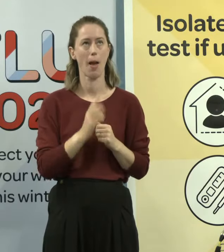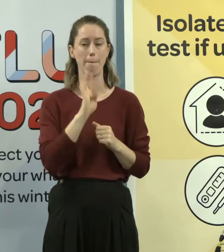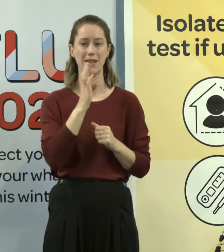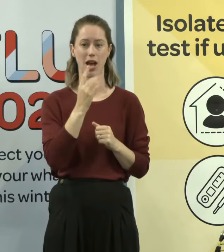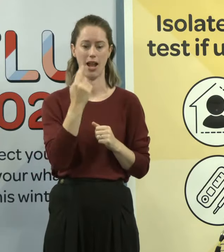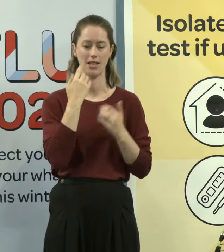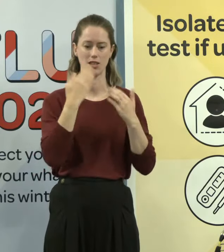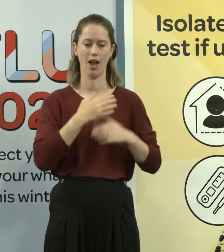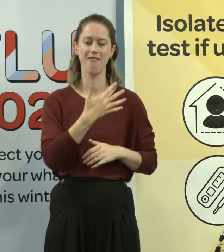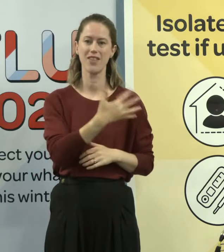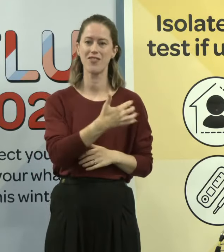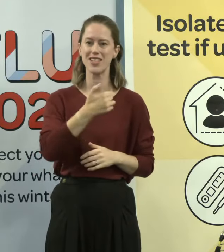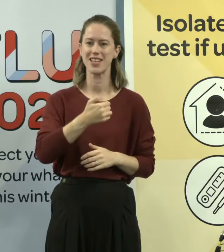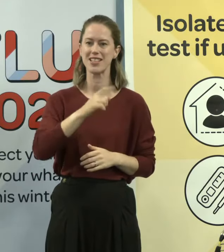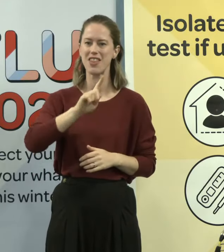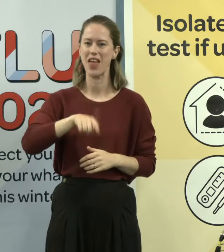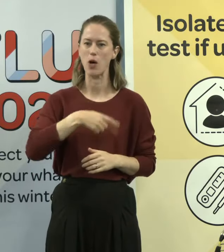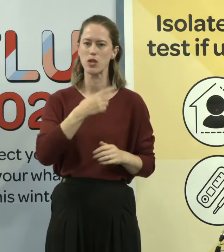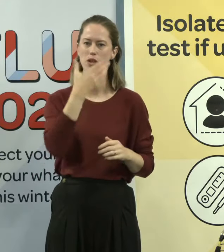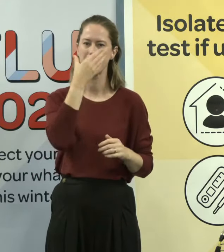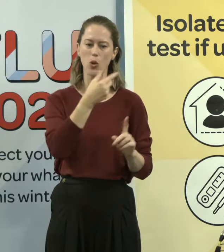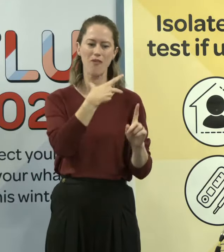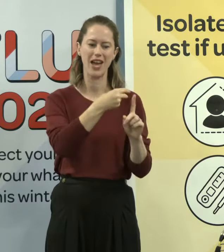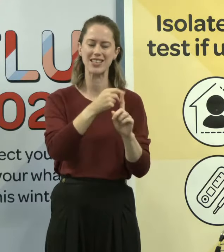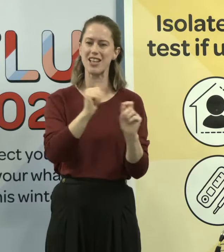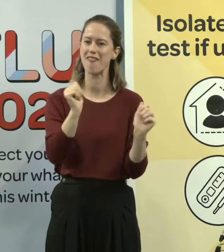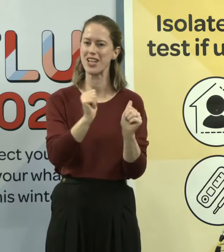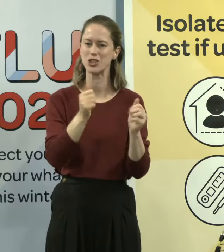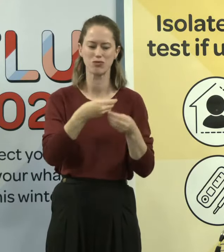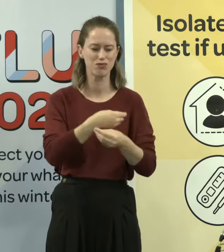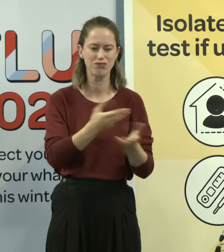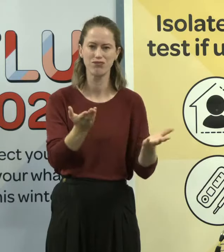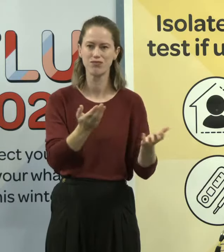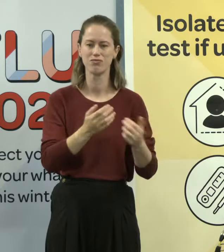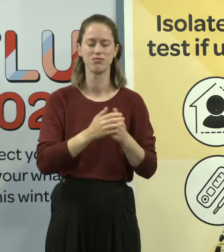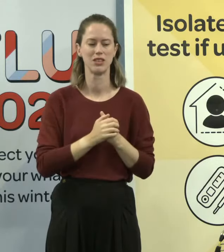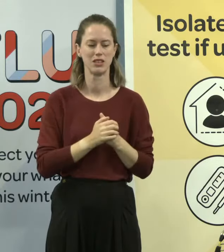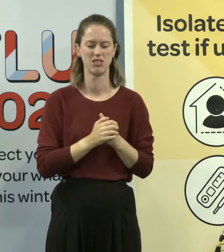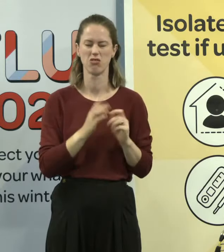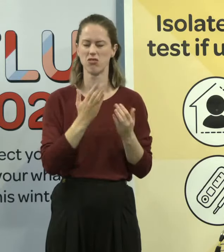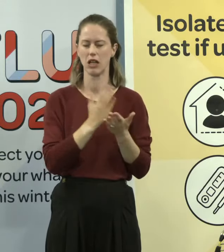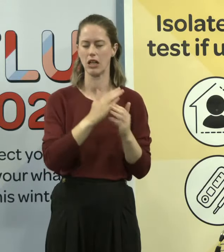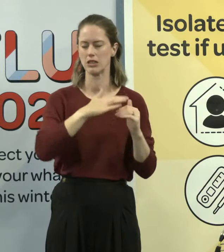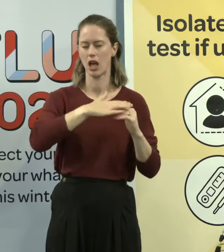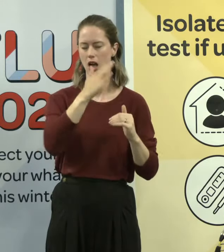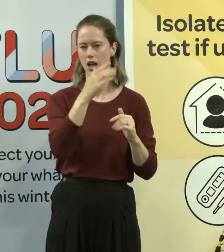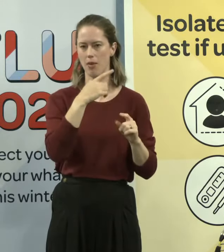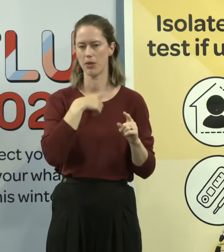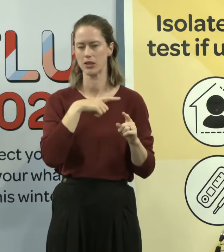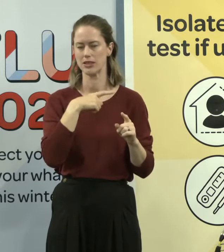rongoa kaore ano kia kite i te